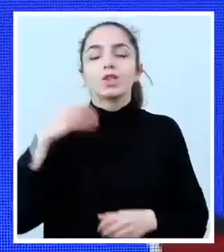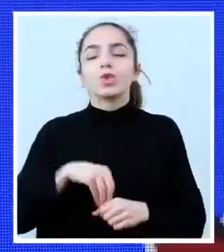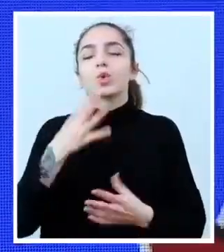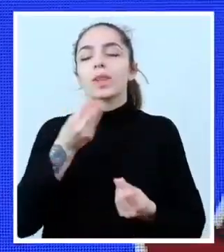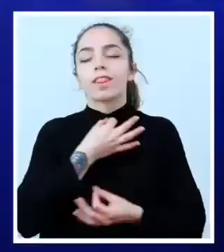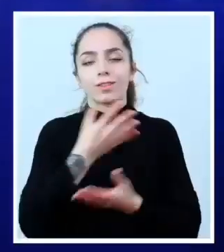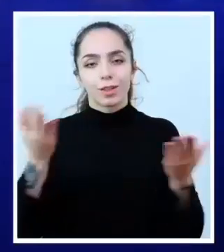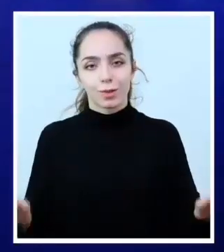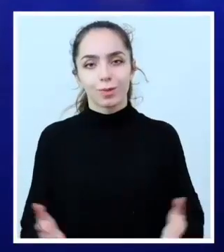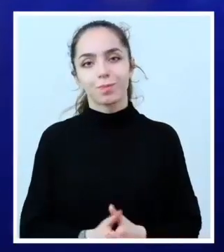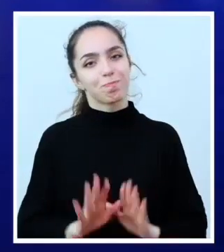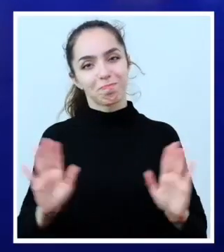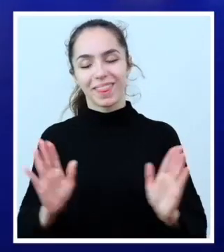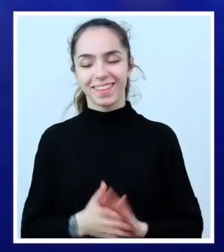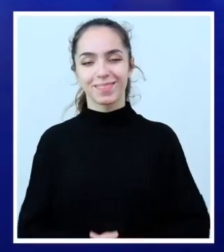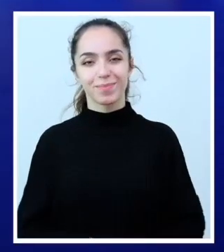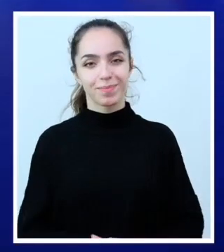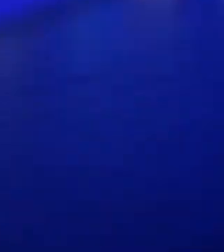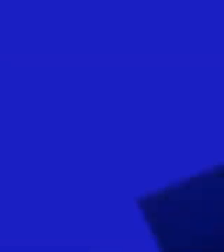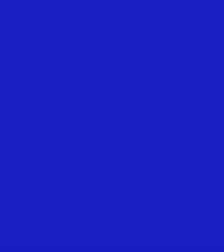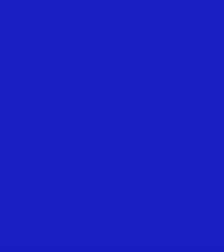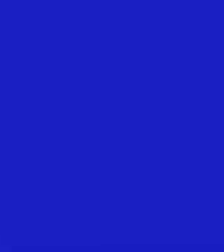Beni dinlediğiniz için çok teşekkür ederim. Bu kadar.